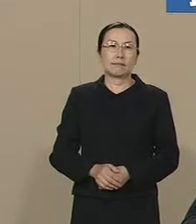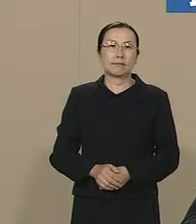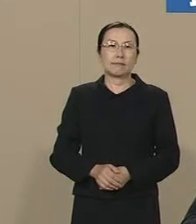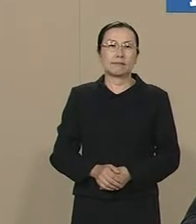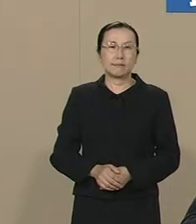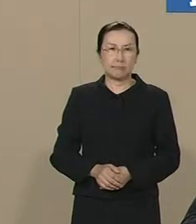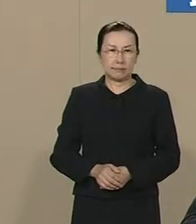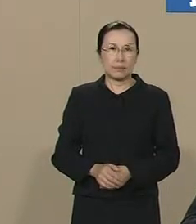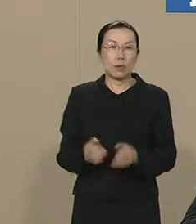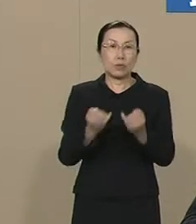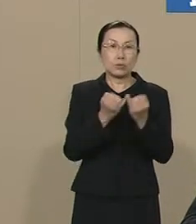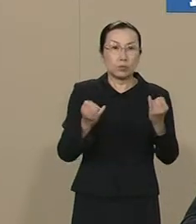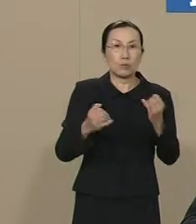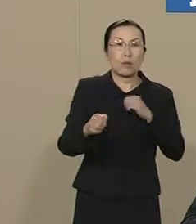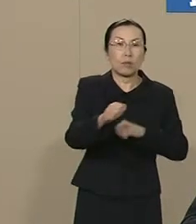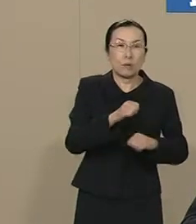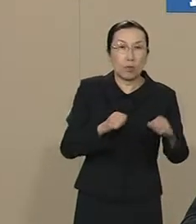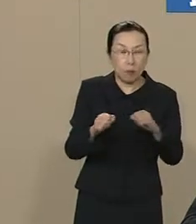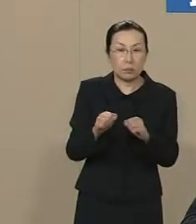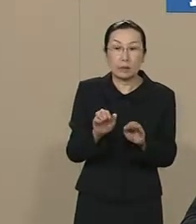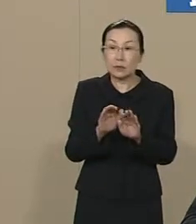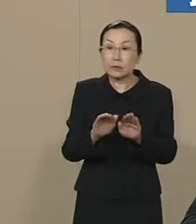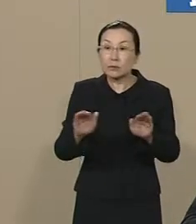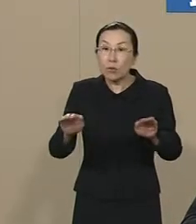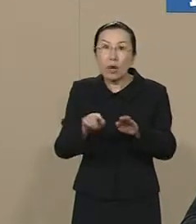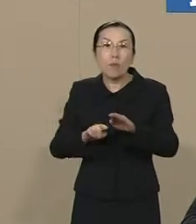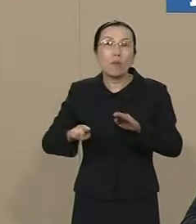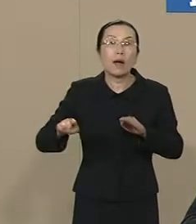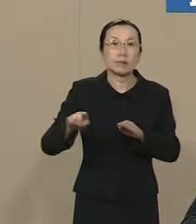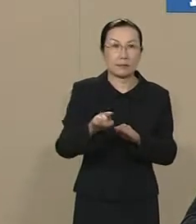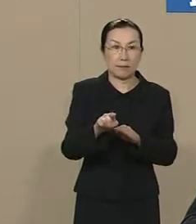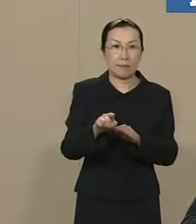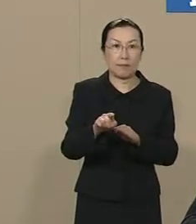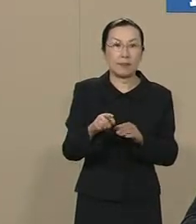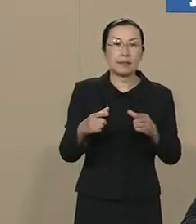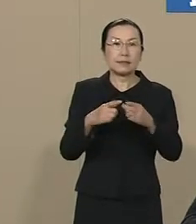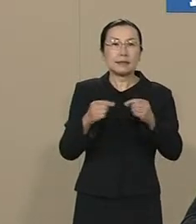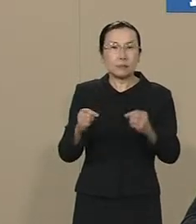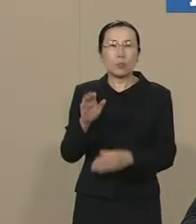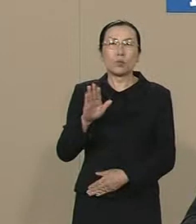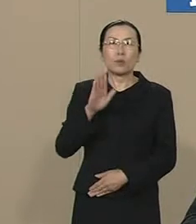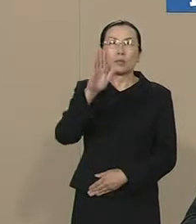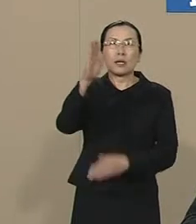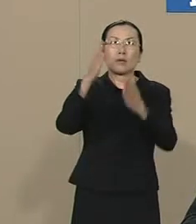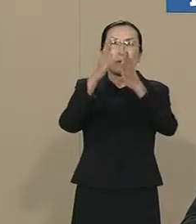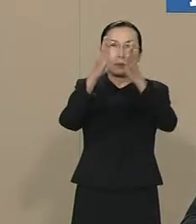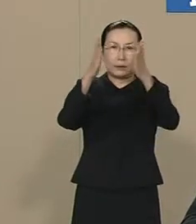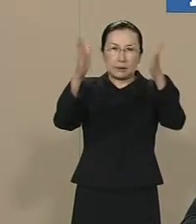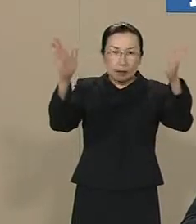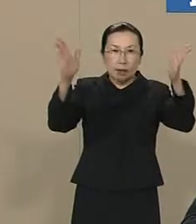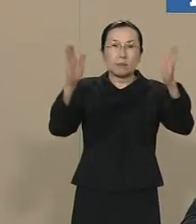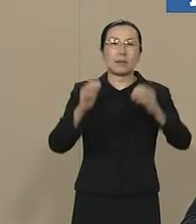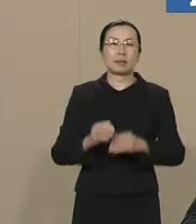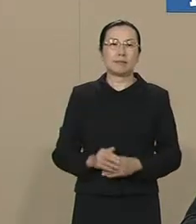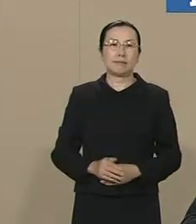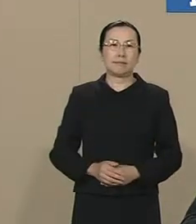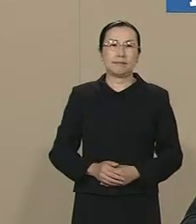女性の活躍と チルドレンファーストで､ 日本の未来を切り拓きます｡